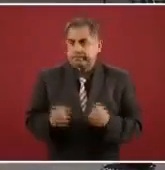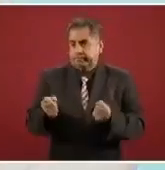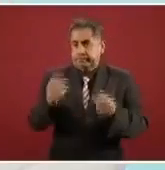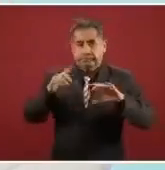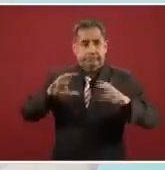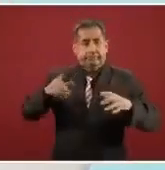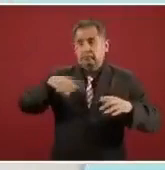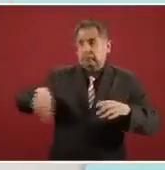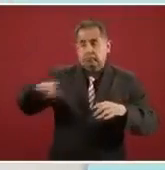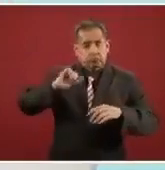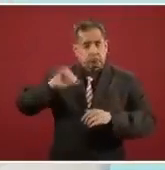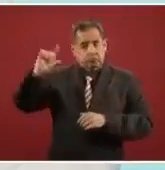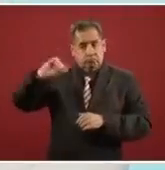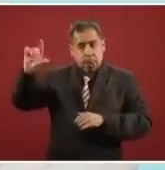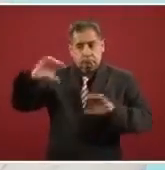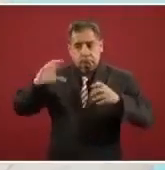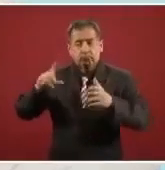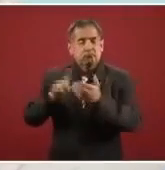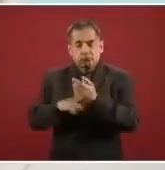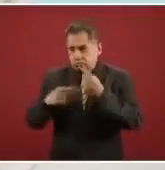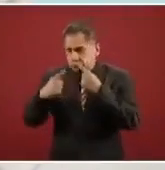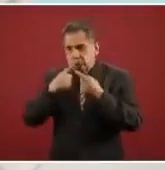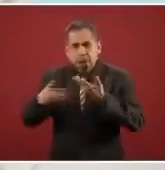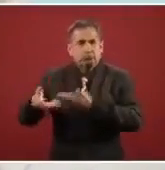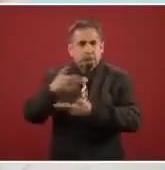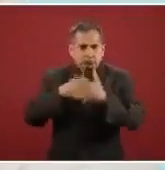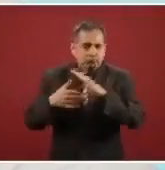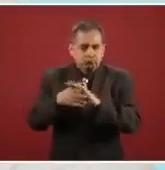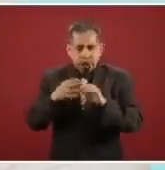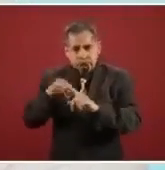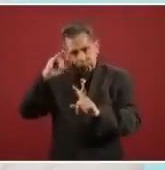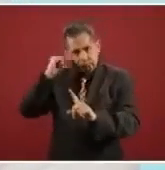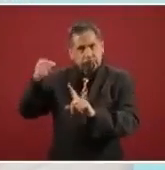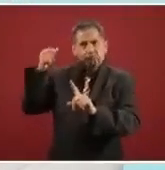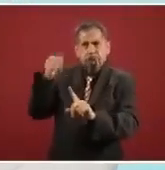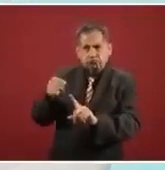autoridades e instituciones indígenas representativas.